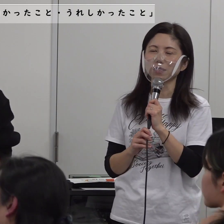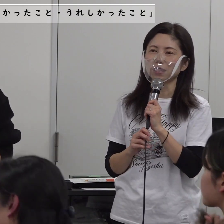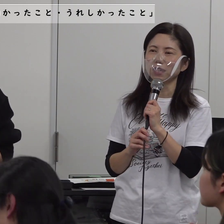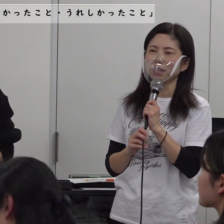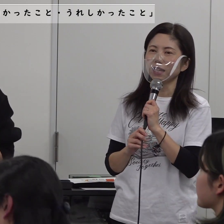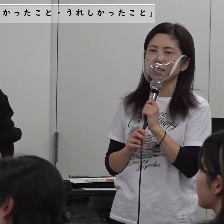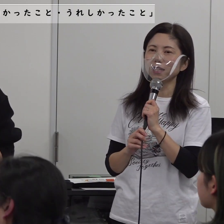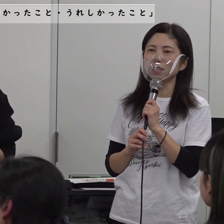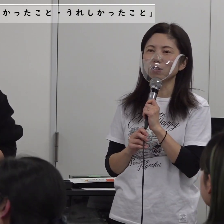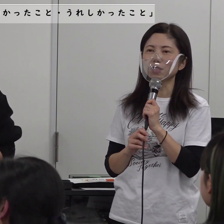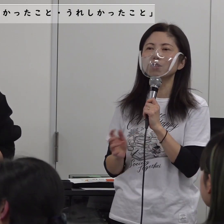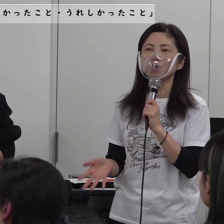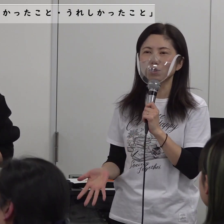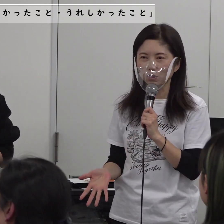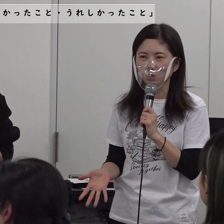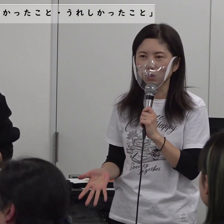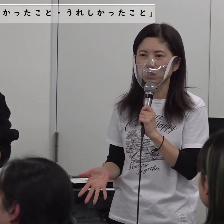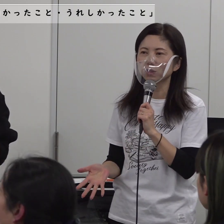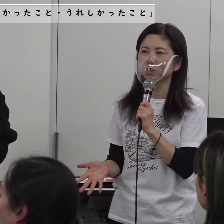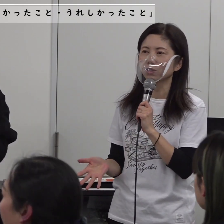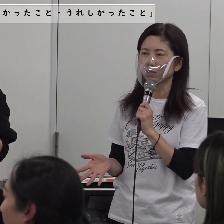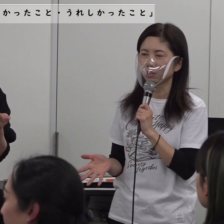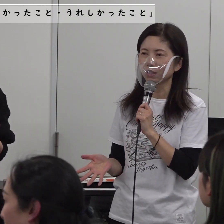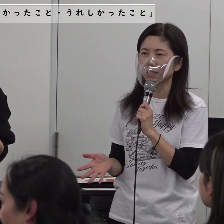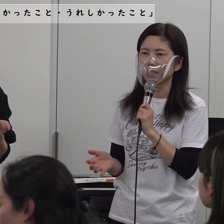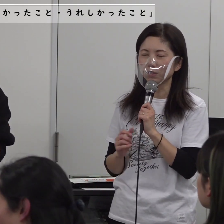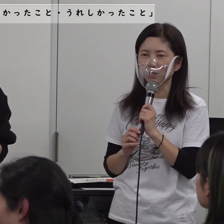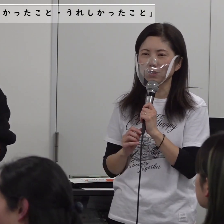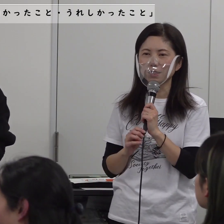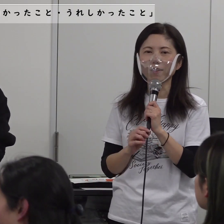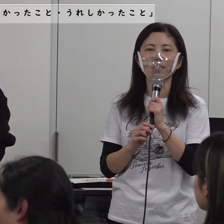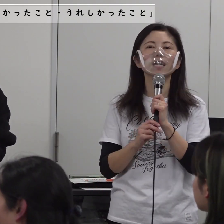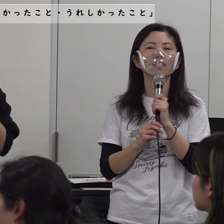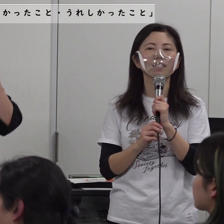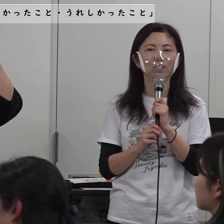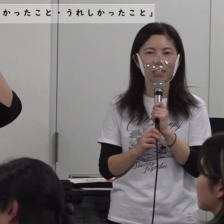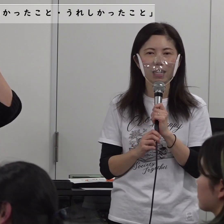ただの作業をするお仕事をする 犬ではないんですね